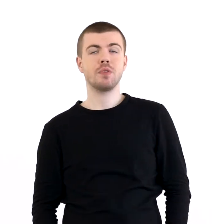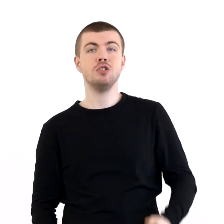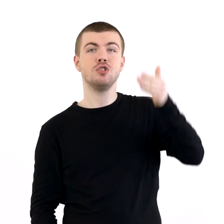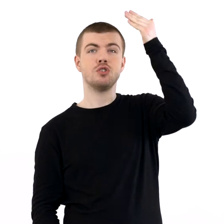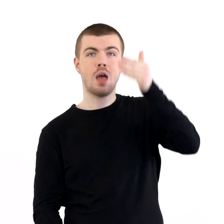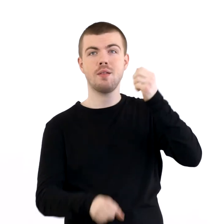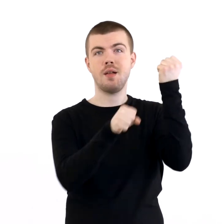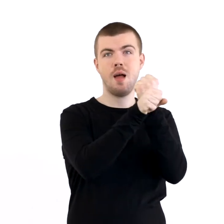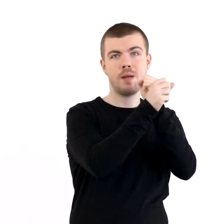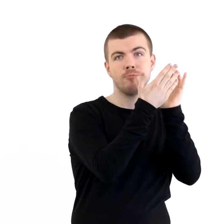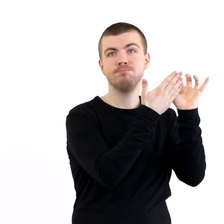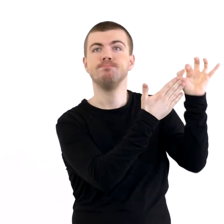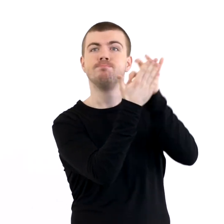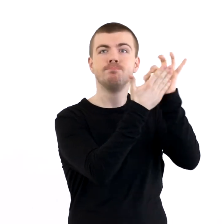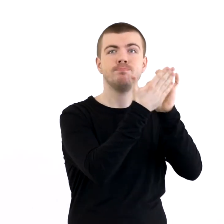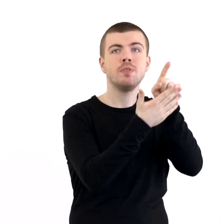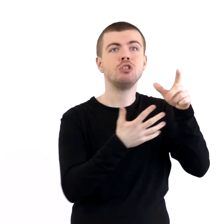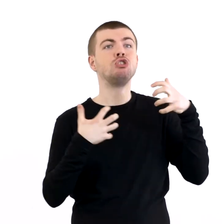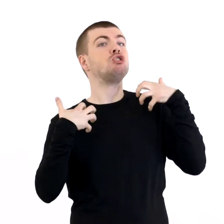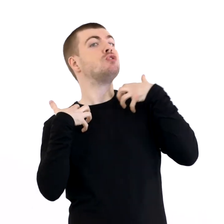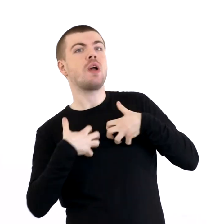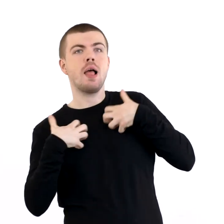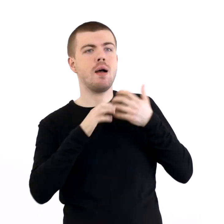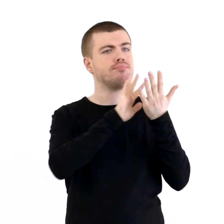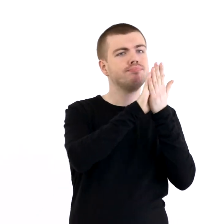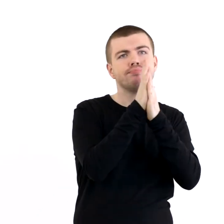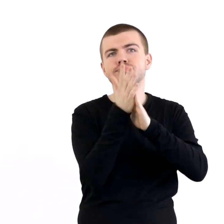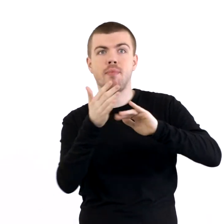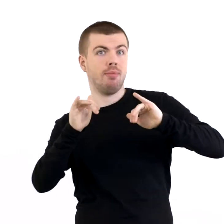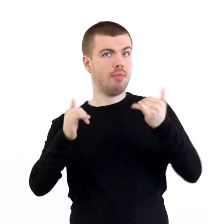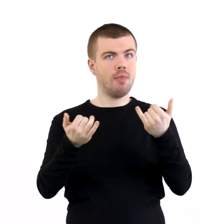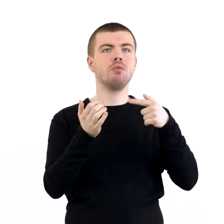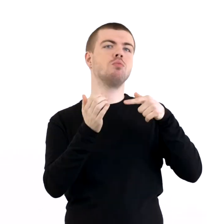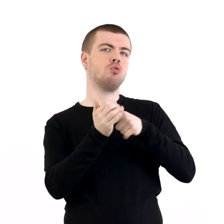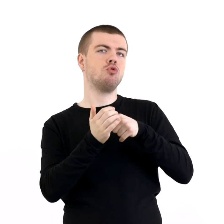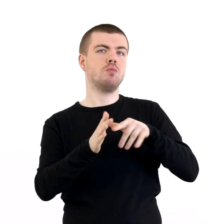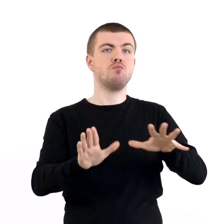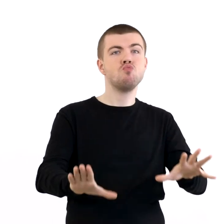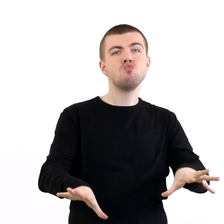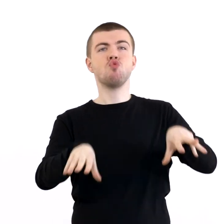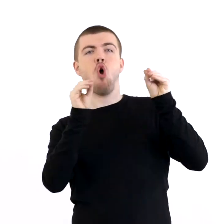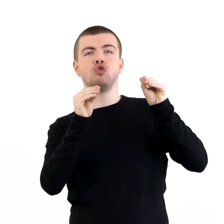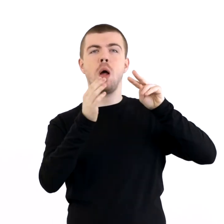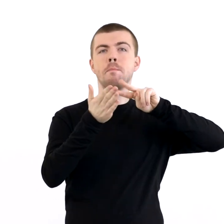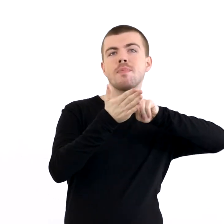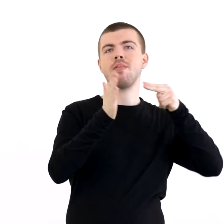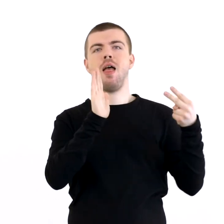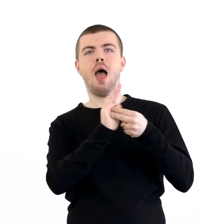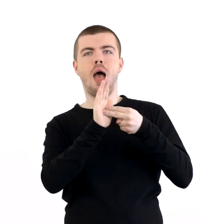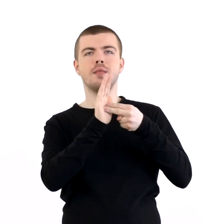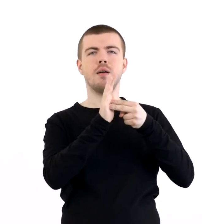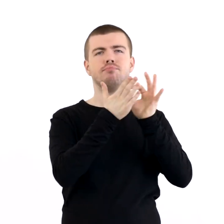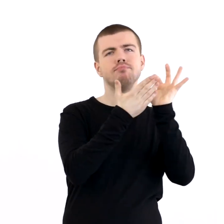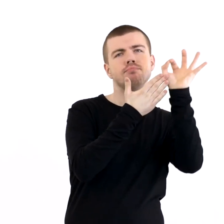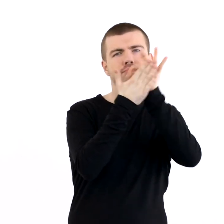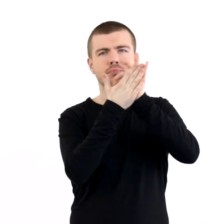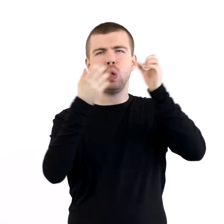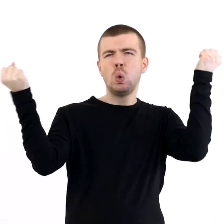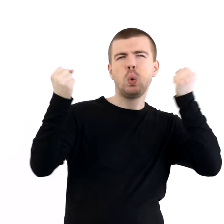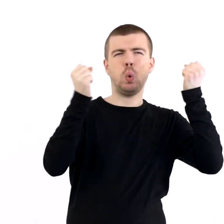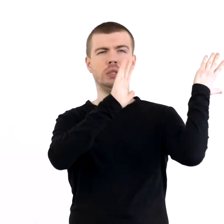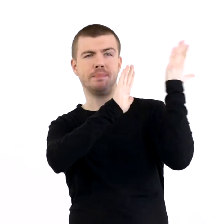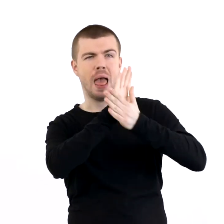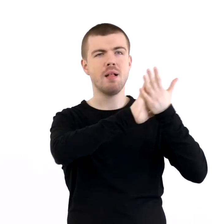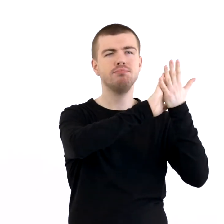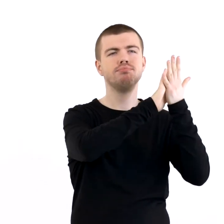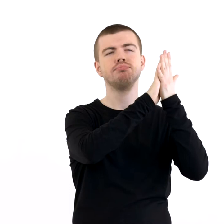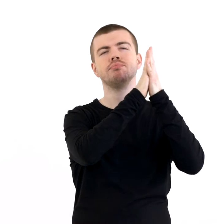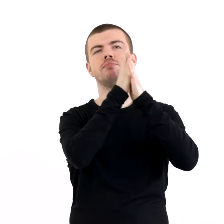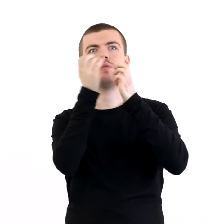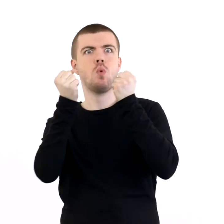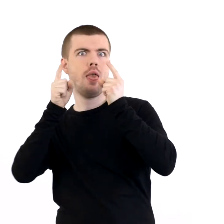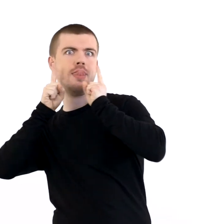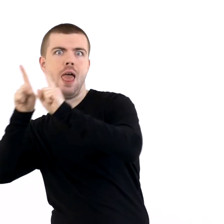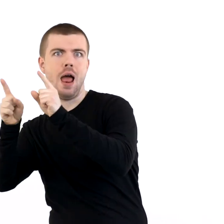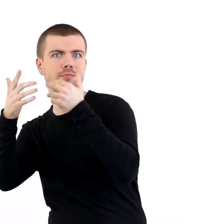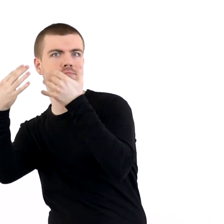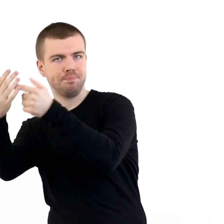Sposób przedstawiania zwierząt również się zmienia od schematycznych sylwetek do coraz większego realizmu.